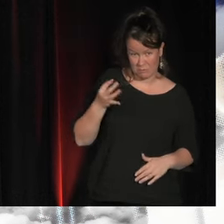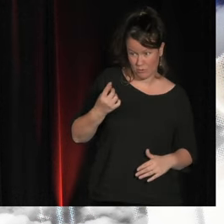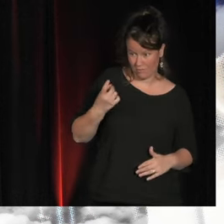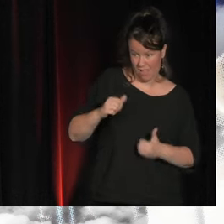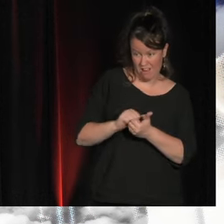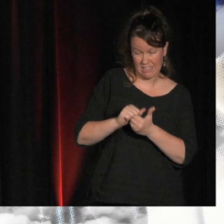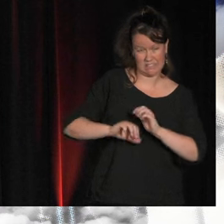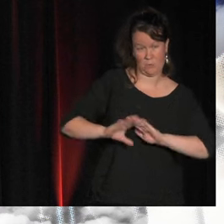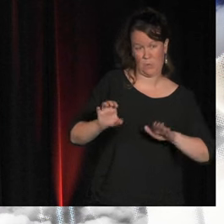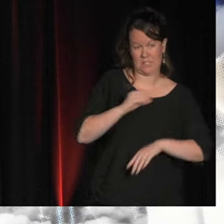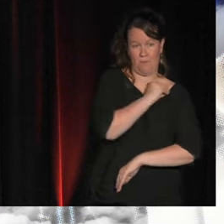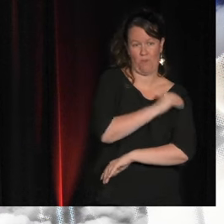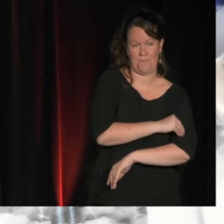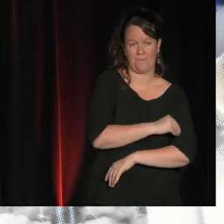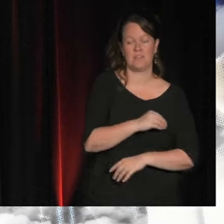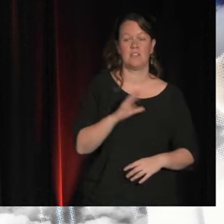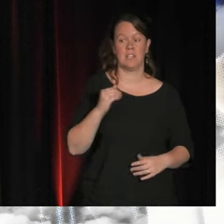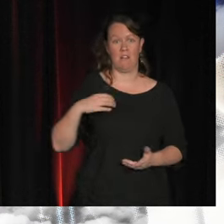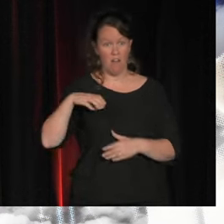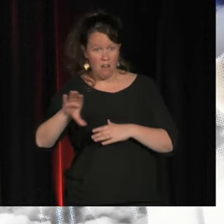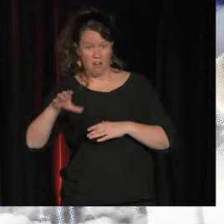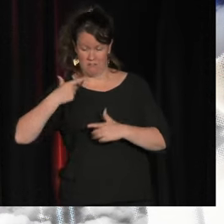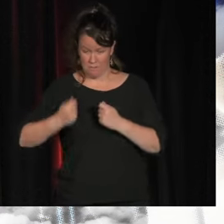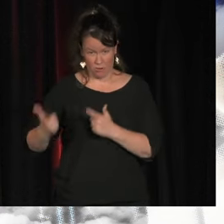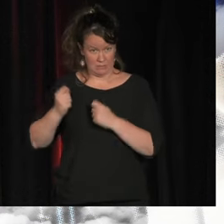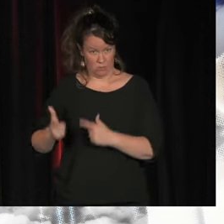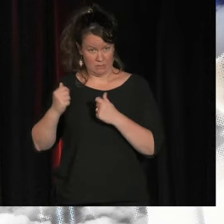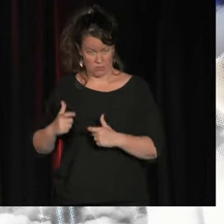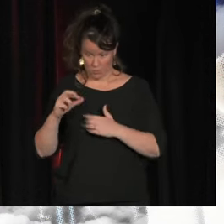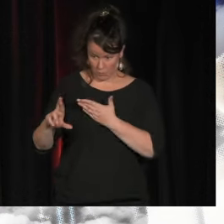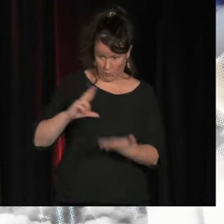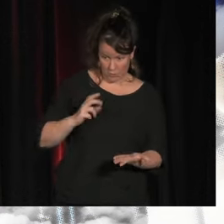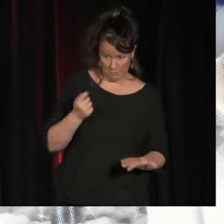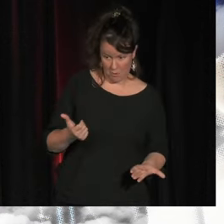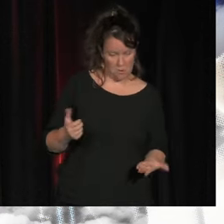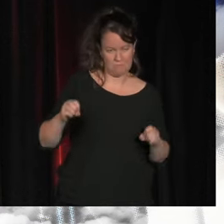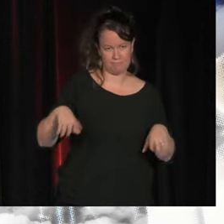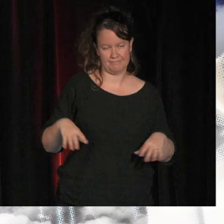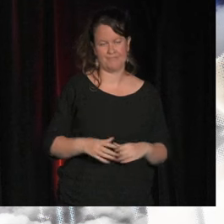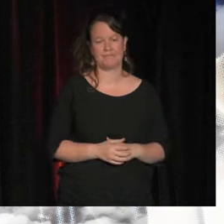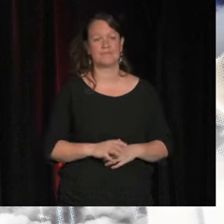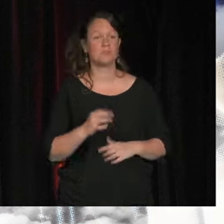d'argent là-dedans que rapidement, ils se sont rendu compte que ça ne donnerait rien en échange. Alors que je ne sais pas, versus des produits dérivés,